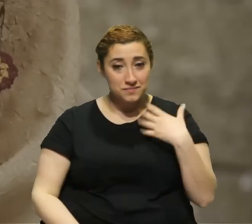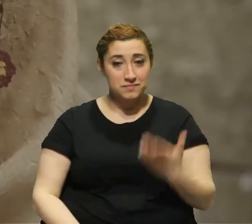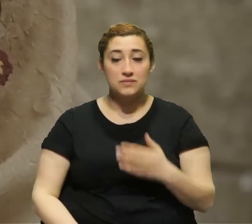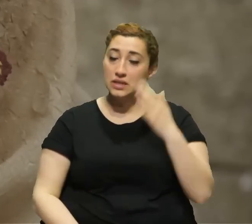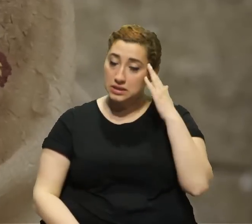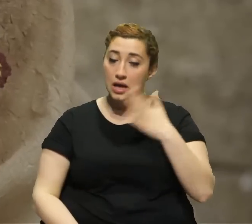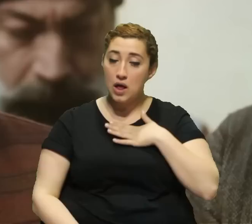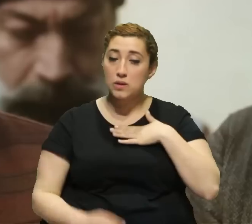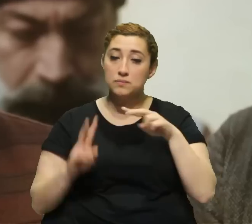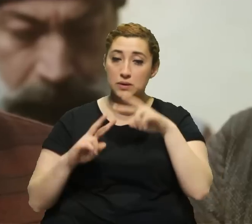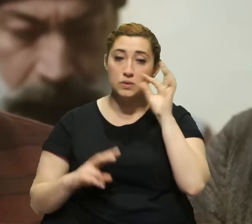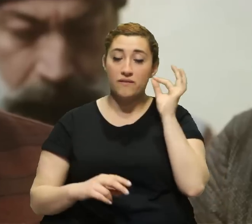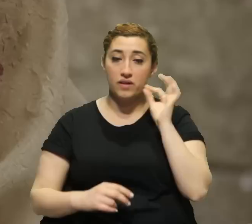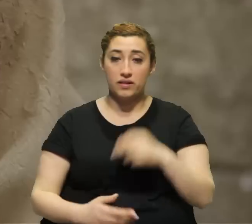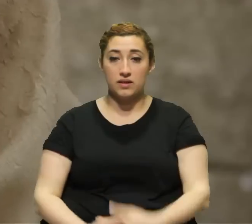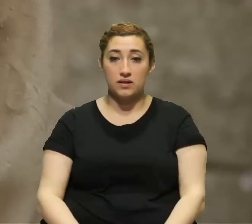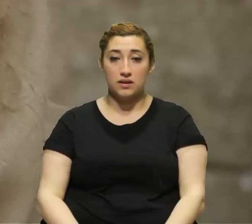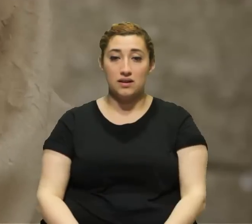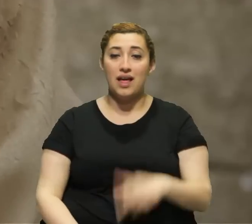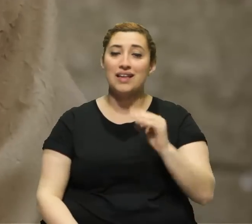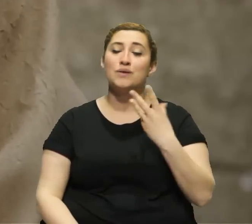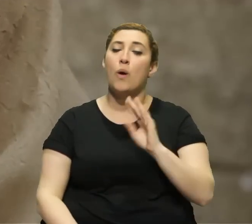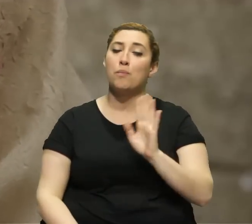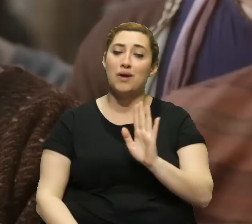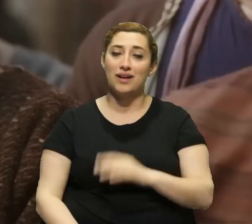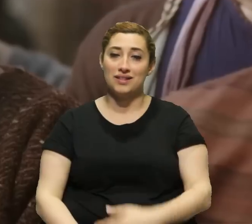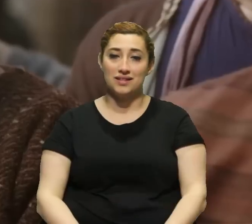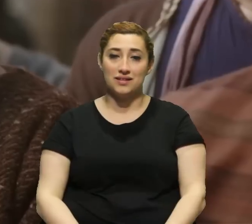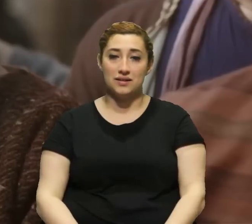Sağ olasın Mesut Efendi, eksik olmayın.